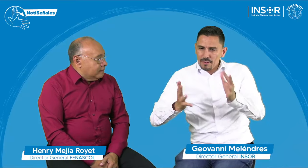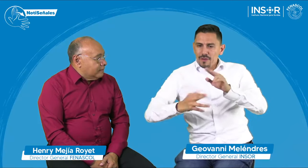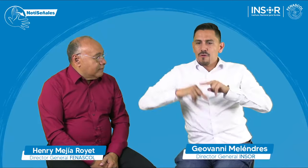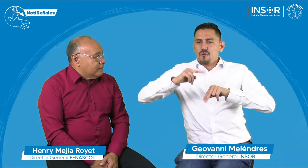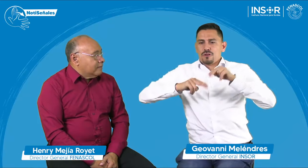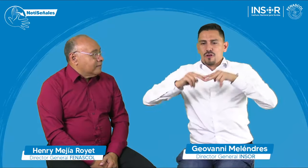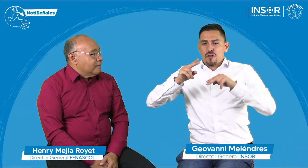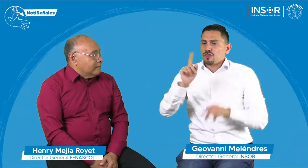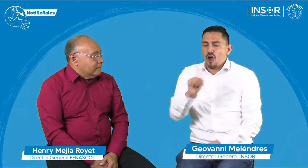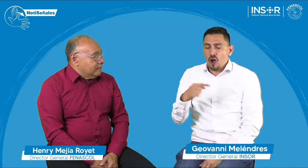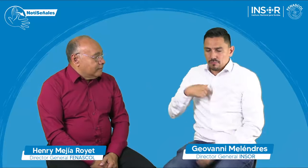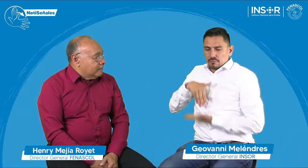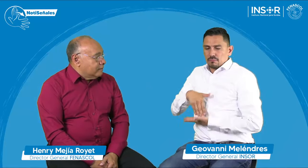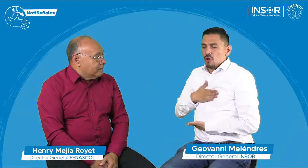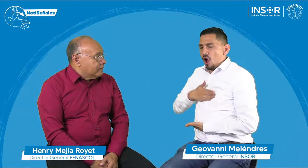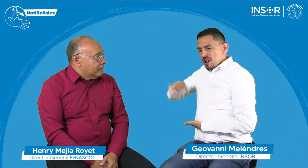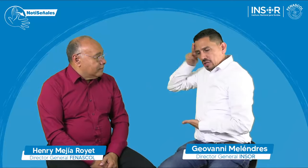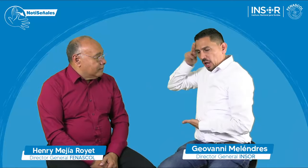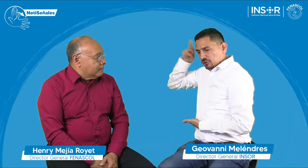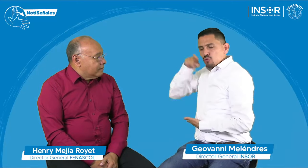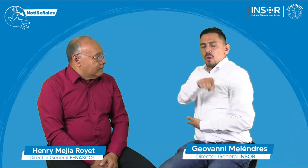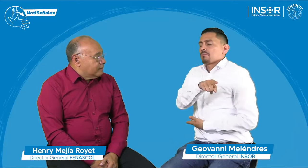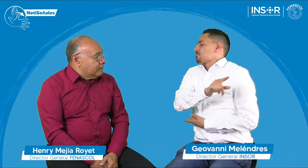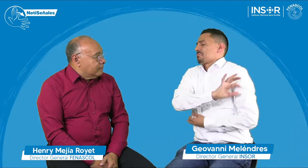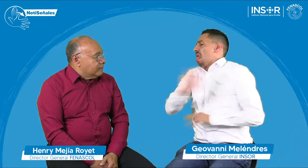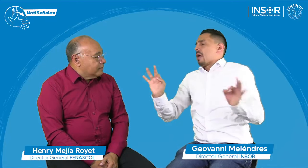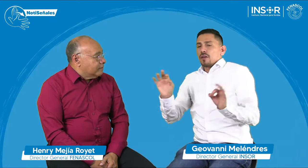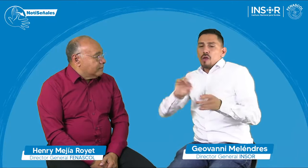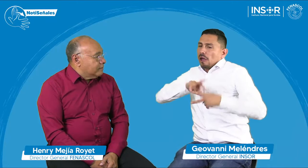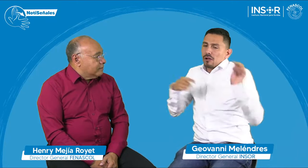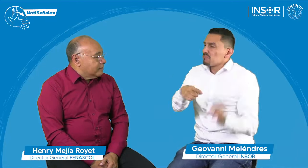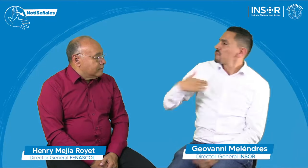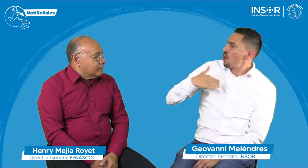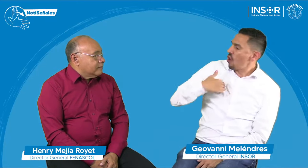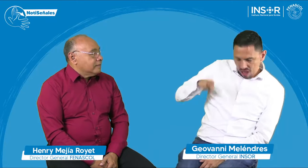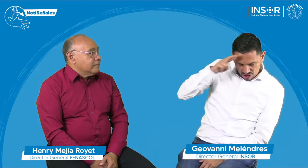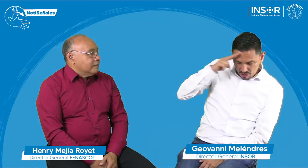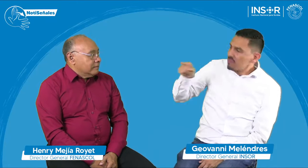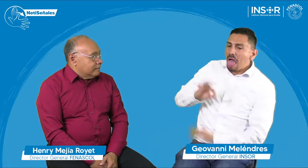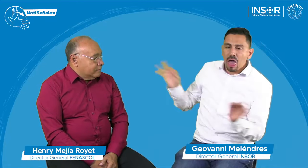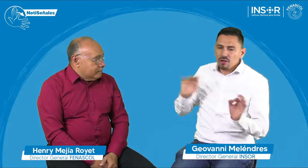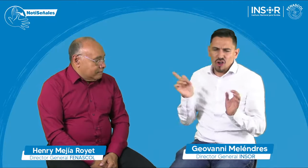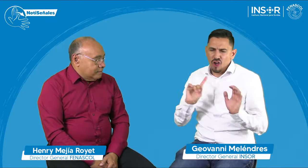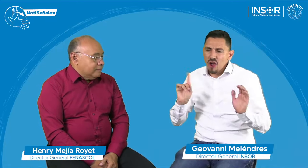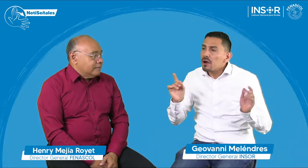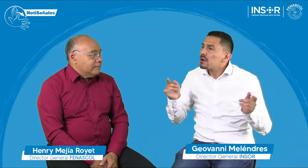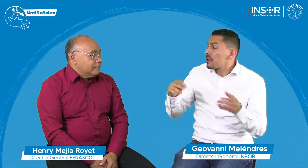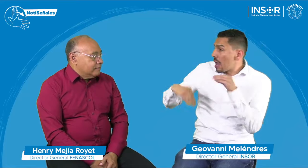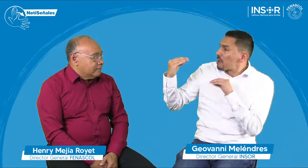importante dialogar. Aportar mutuamente y así construir. No solamente centrarnos en nuestra